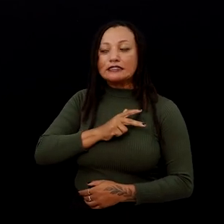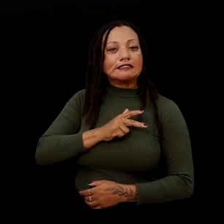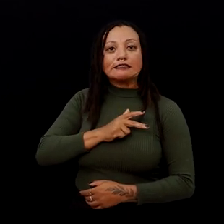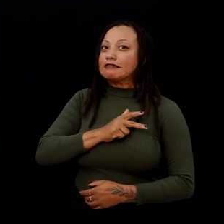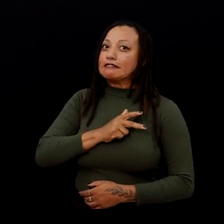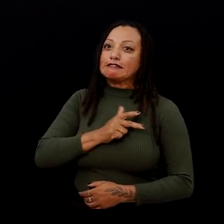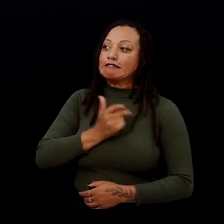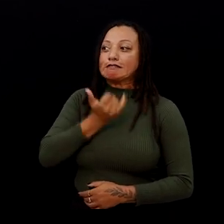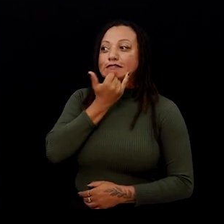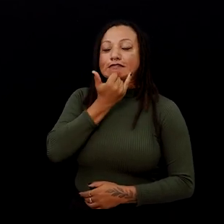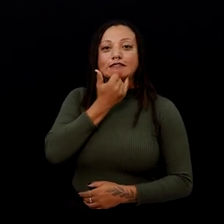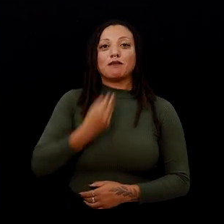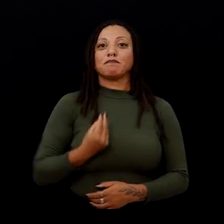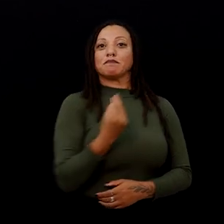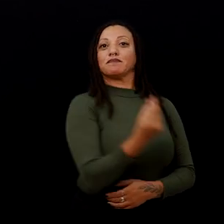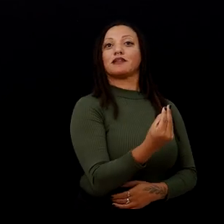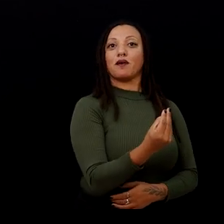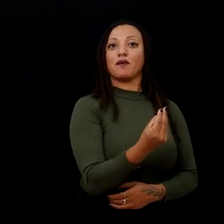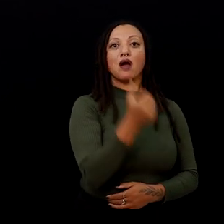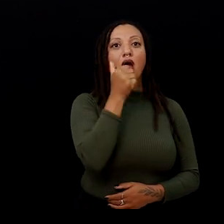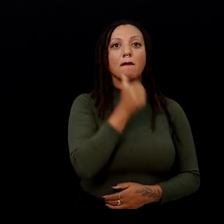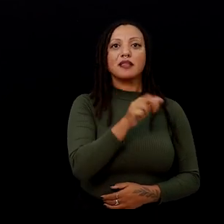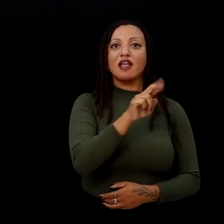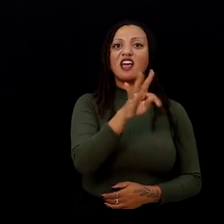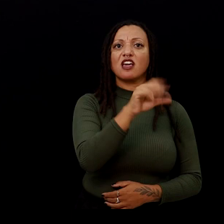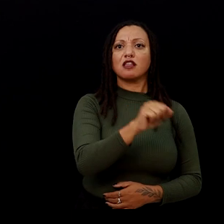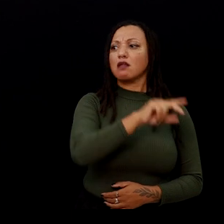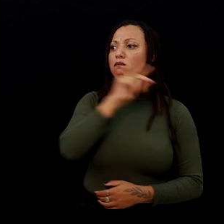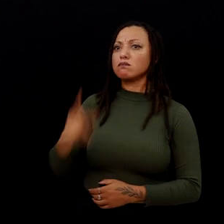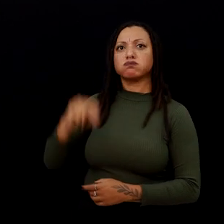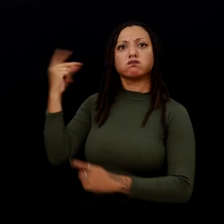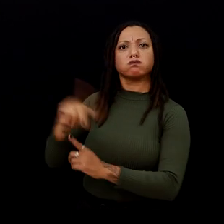ele foi lá e deu a vara para a sinhá Rita espancar a menina.